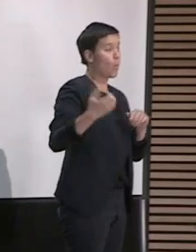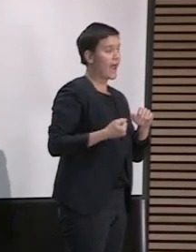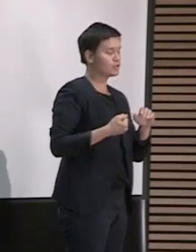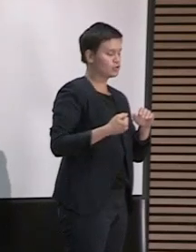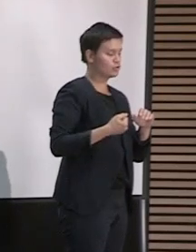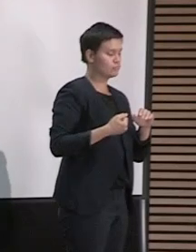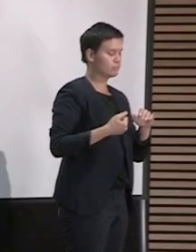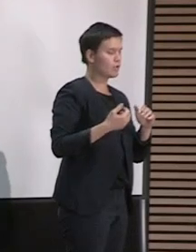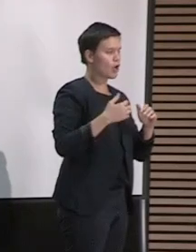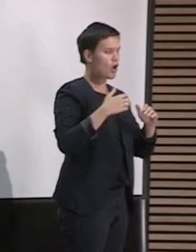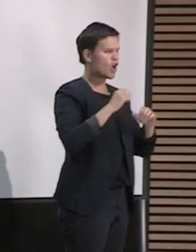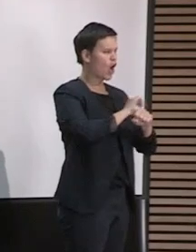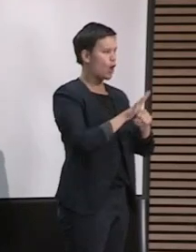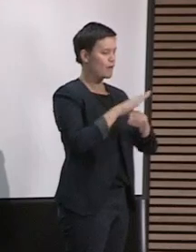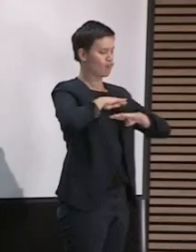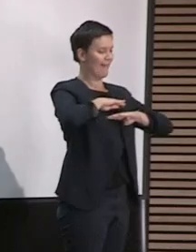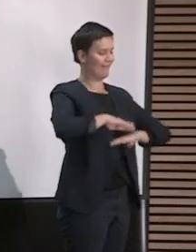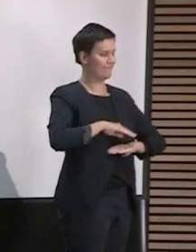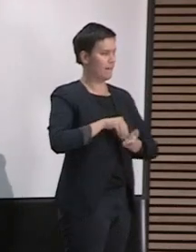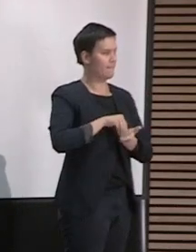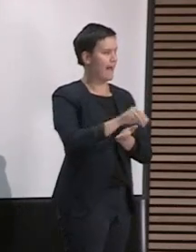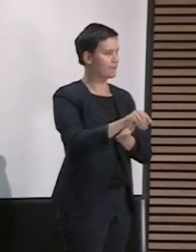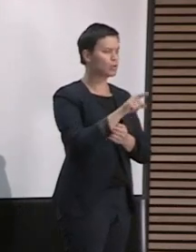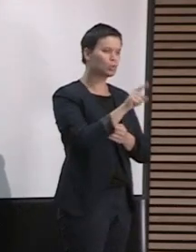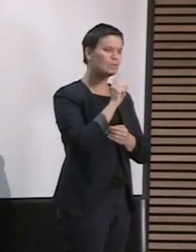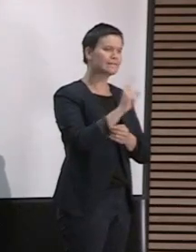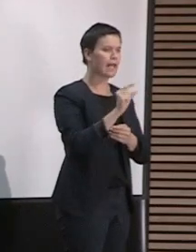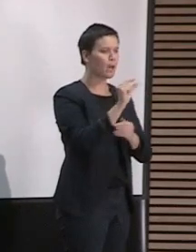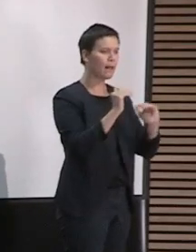Ae, kia pania taua patai ka haere atu ana ki muri